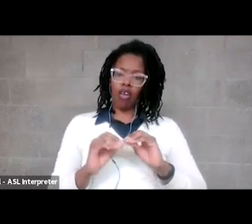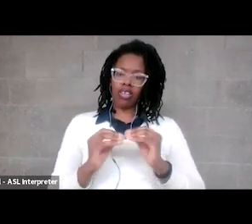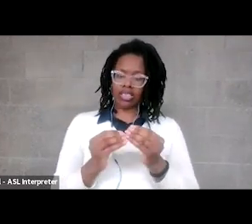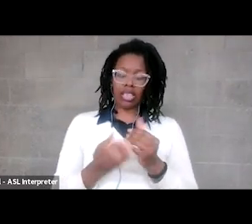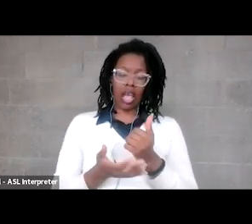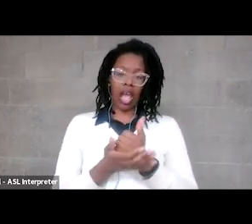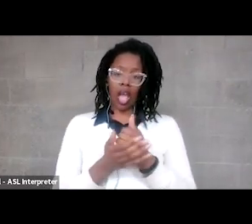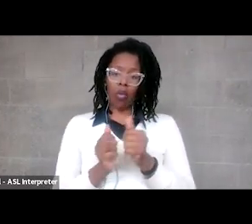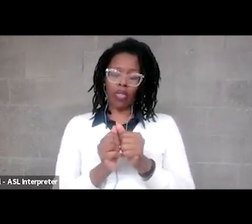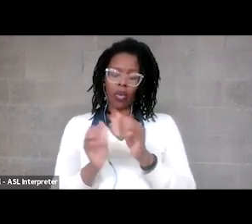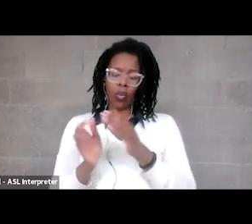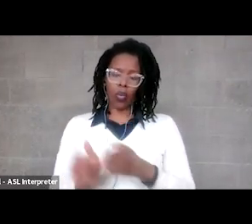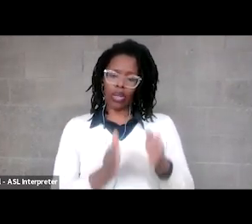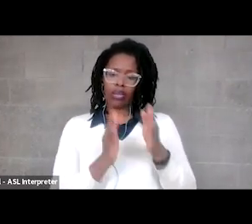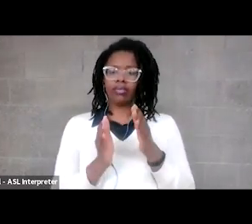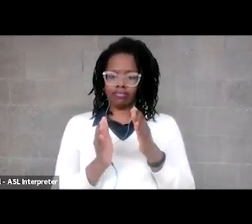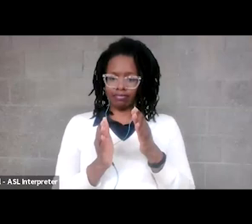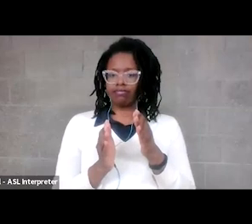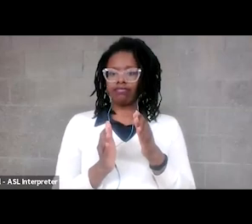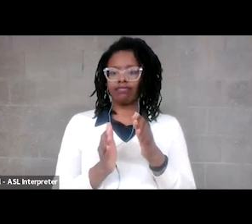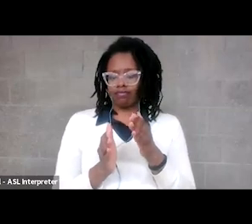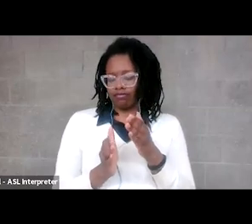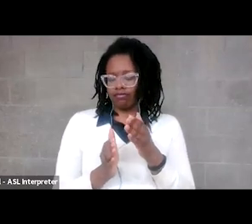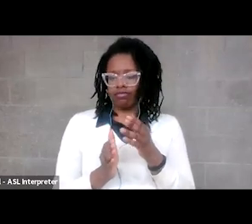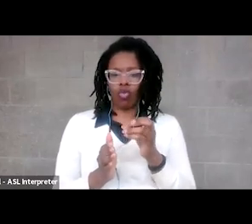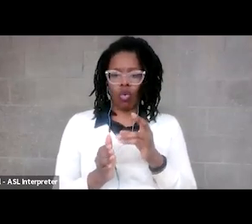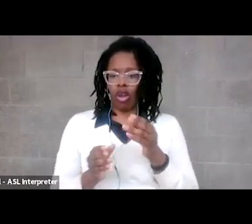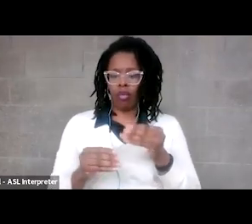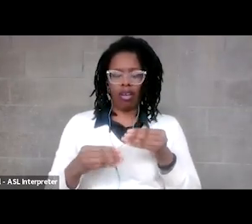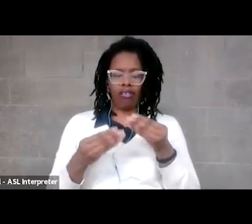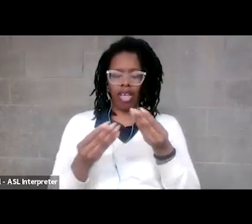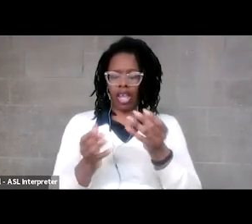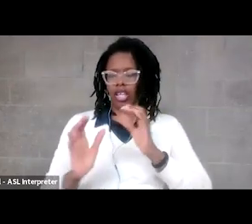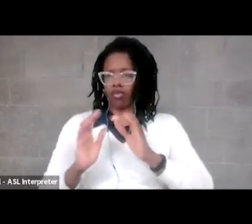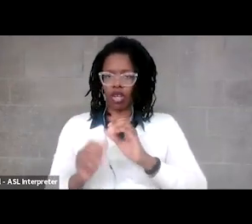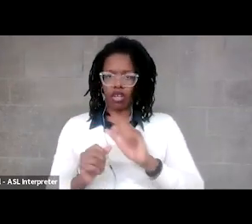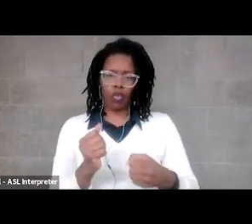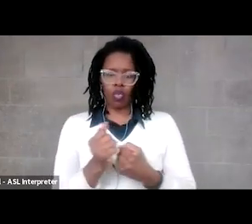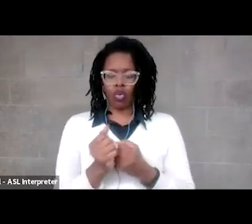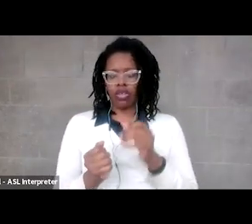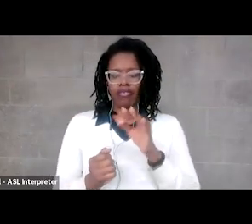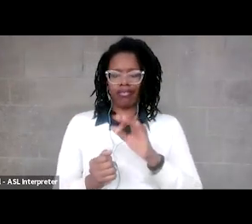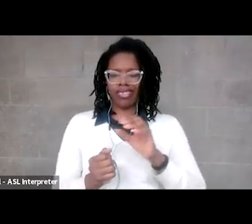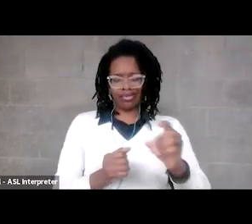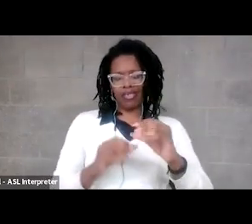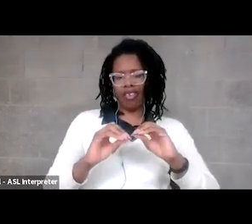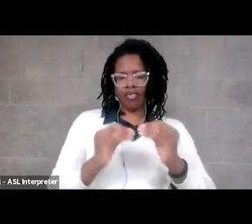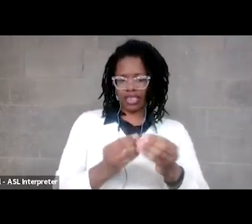que ayudan a organizar y proporcionar comunicación y apoyo a las oficinas locales de campo, y la oficina local de campo